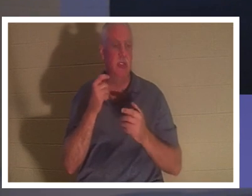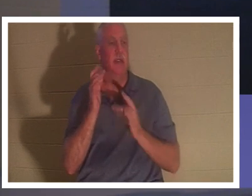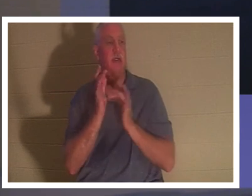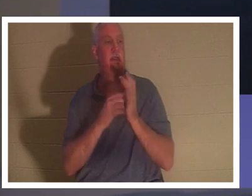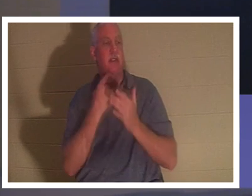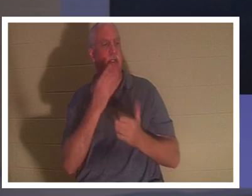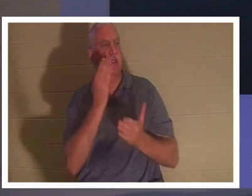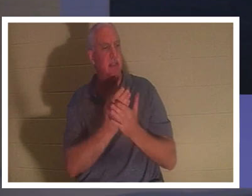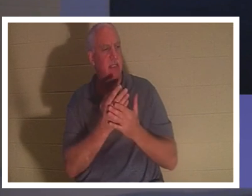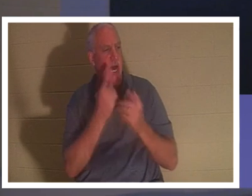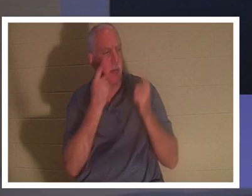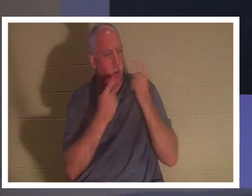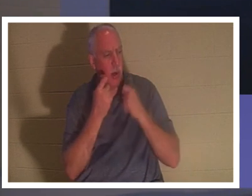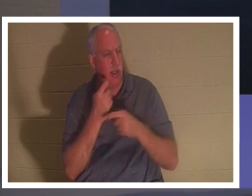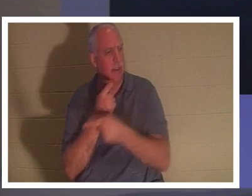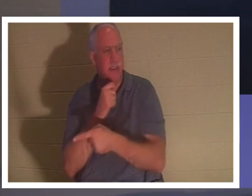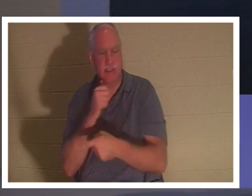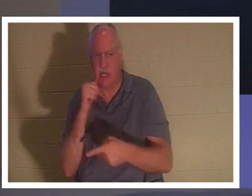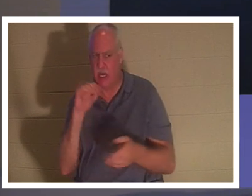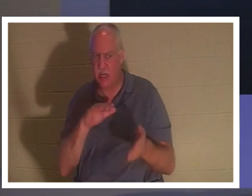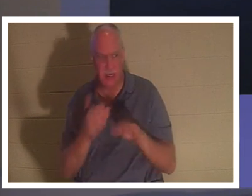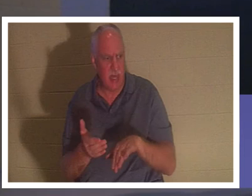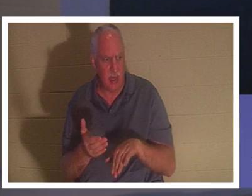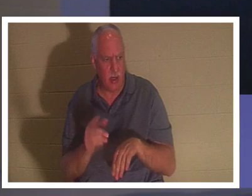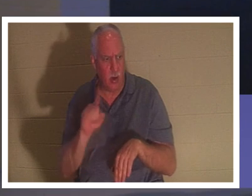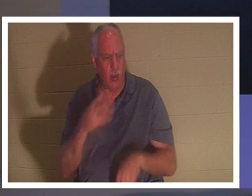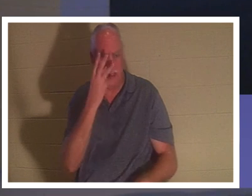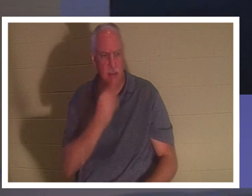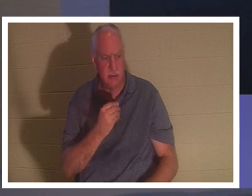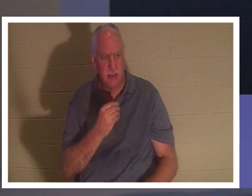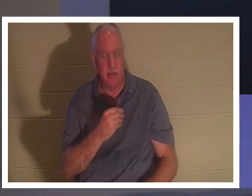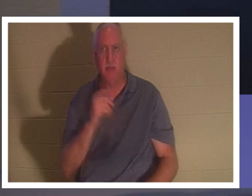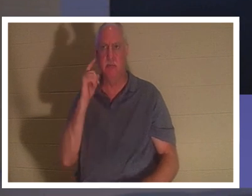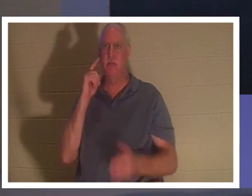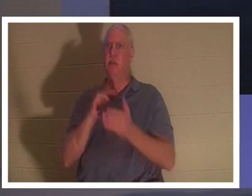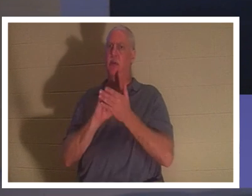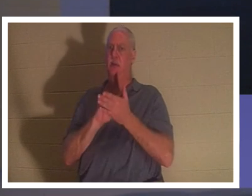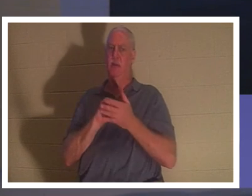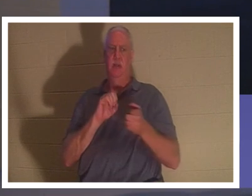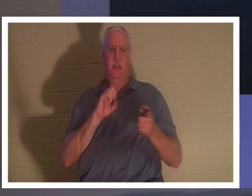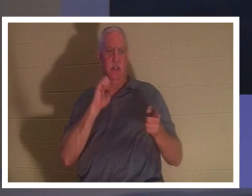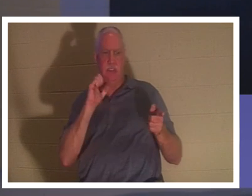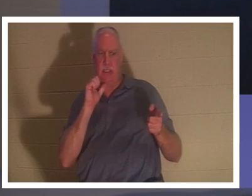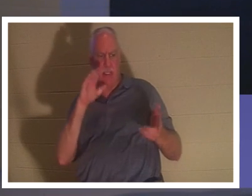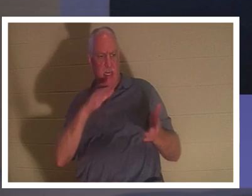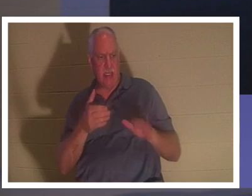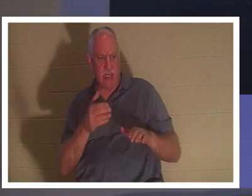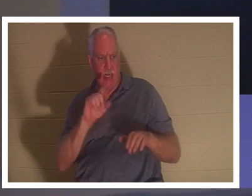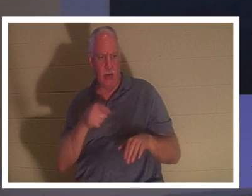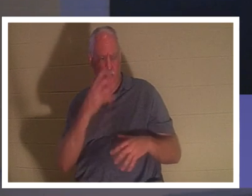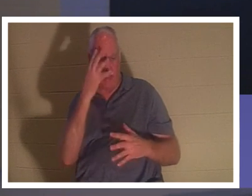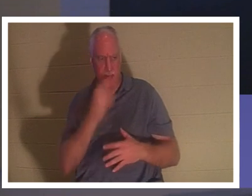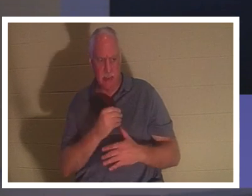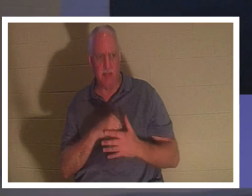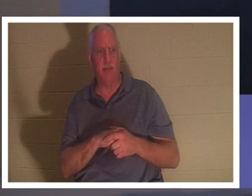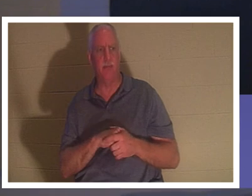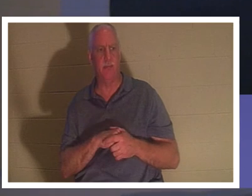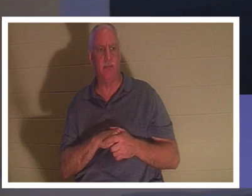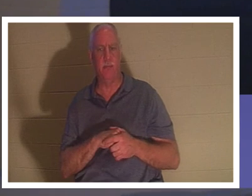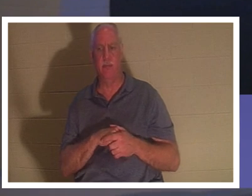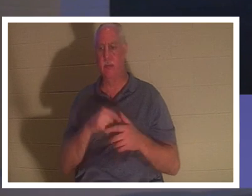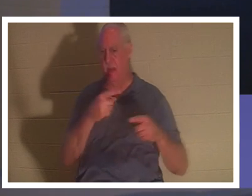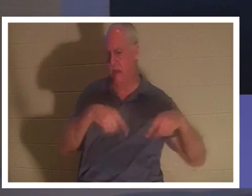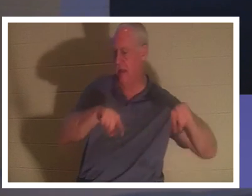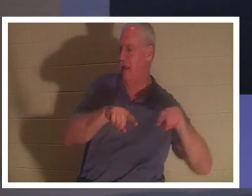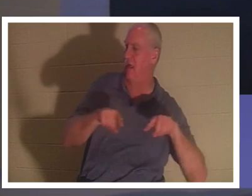'Elle n'est pas morte mais elle dort". Remarquez qu'elle n'est pas morte mais endormie. "Ils se sont moqués de lui, sachant